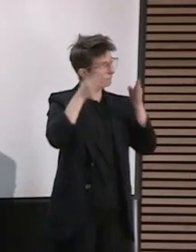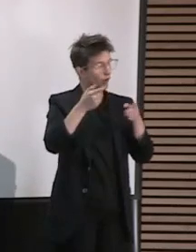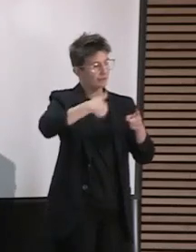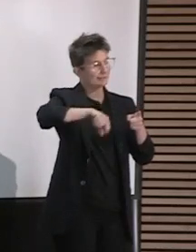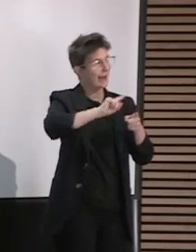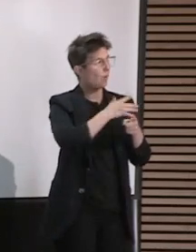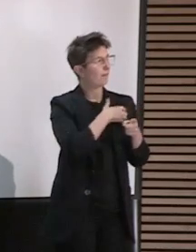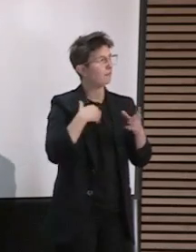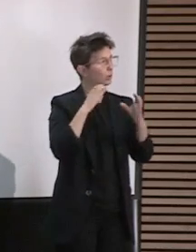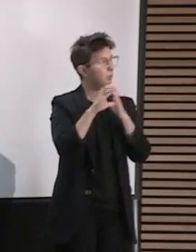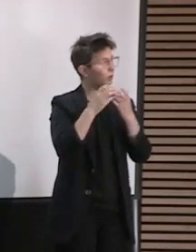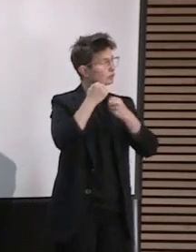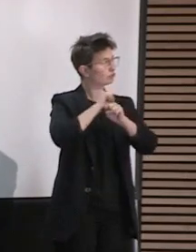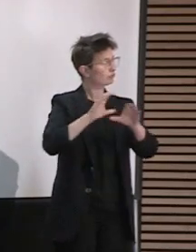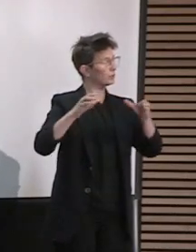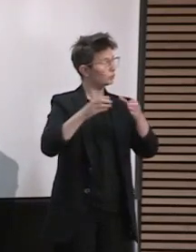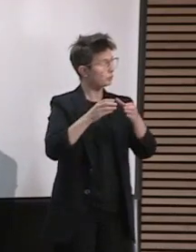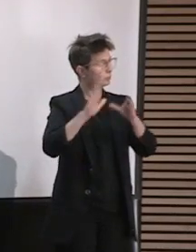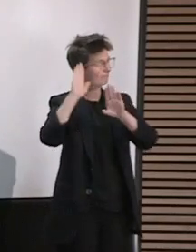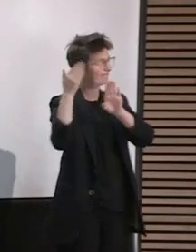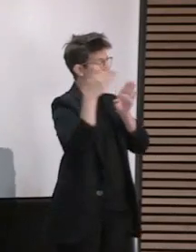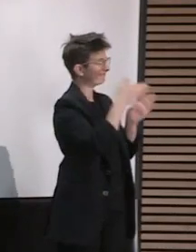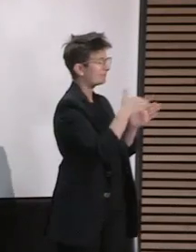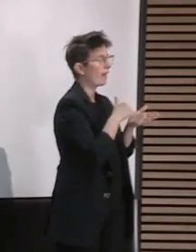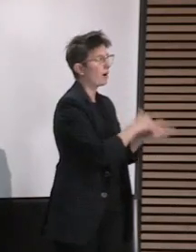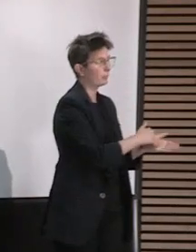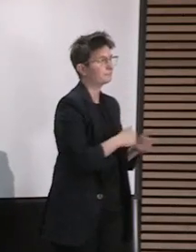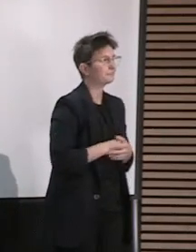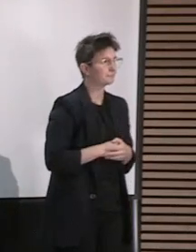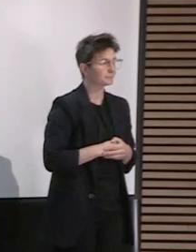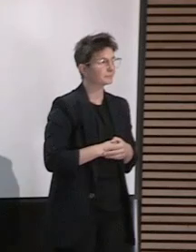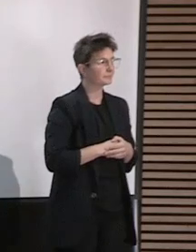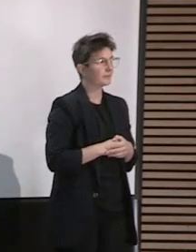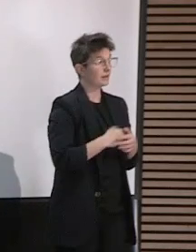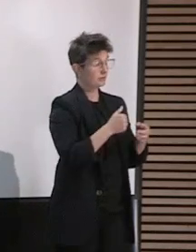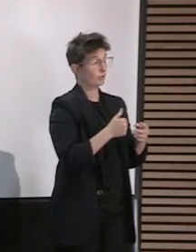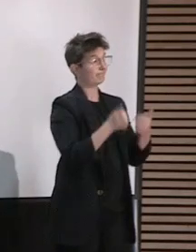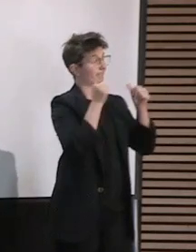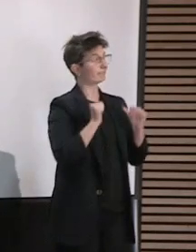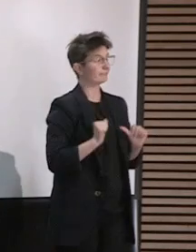tenei. E mohio ana tatou ki te paanga i te wa e tu ana ia, na